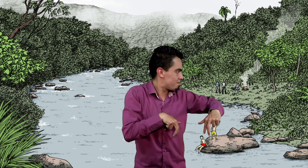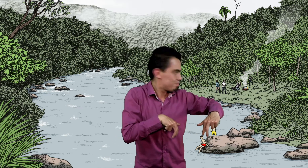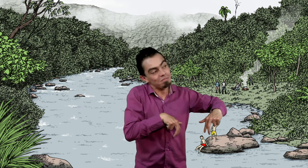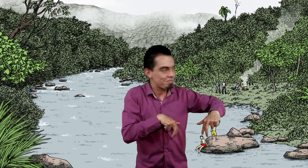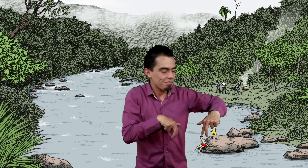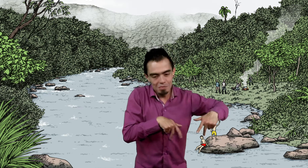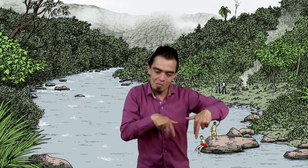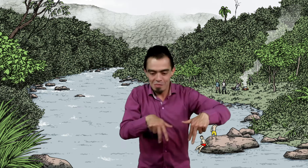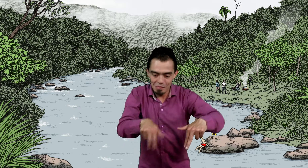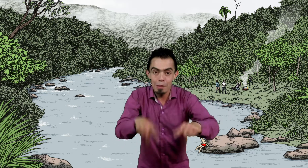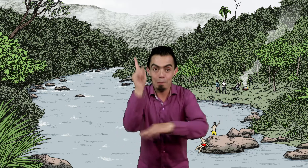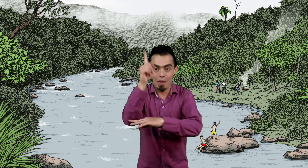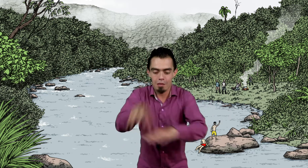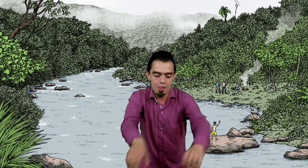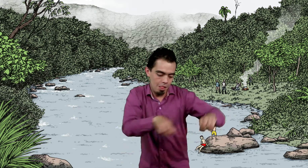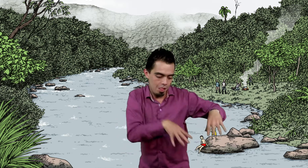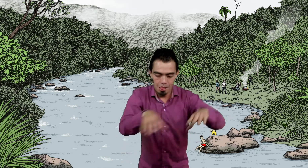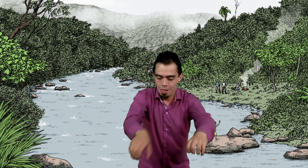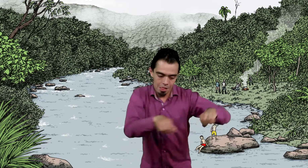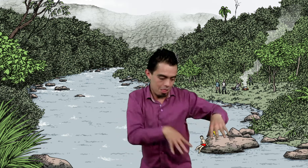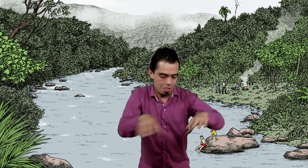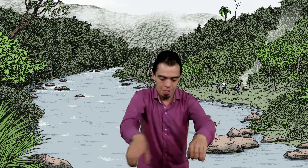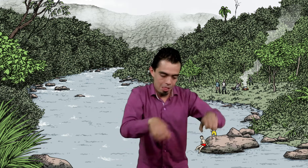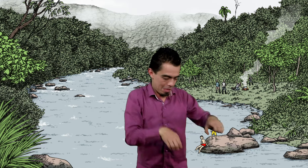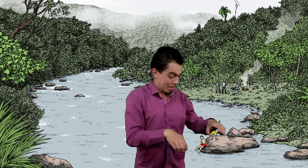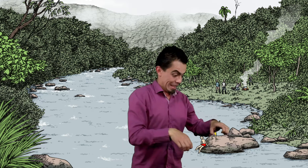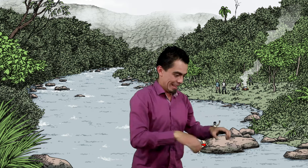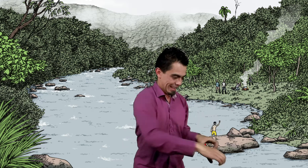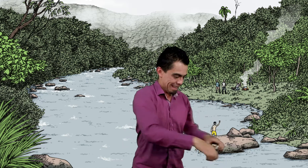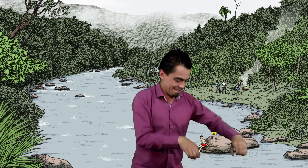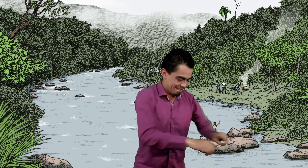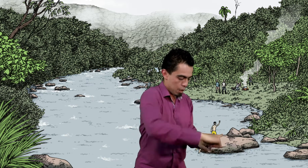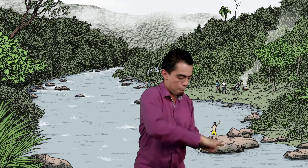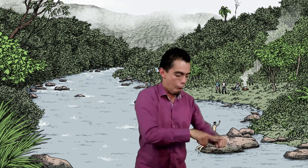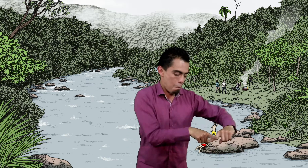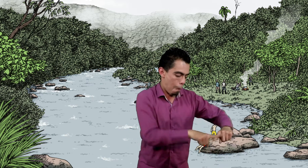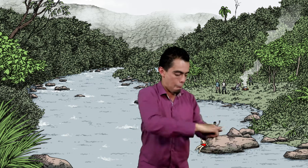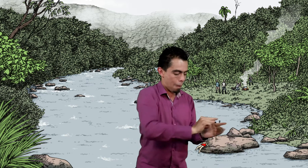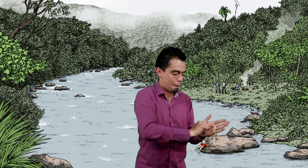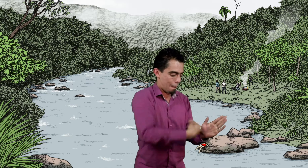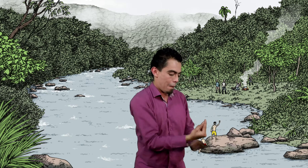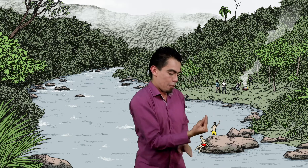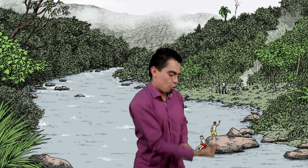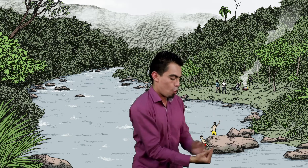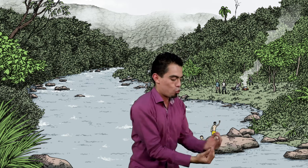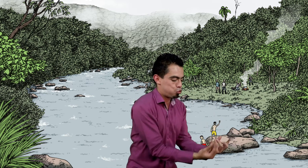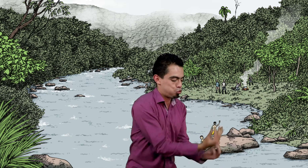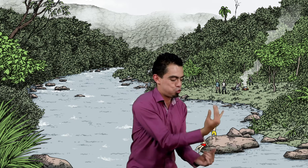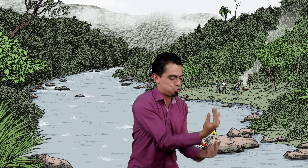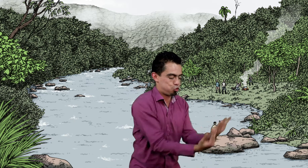los apilábamos y con ellos hacíamos una fogata.